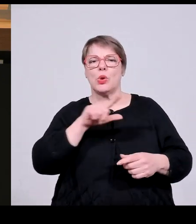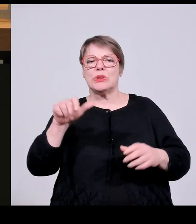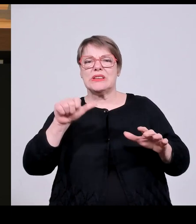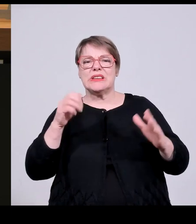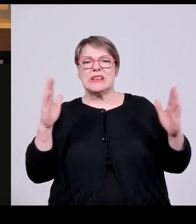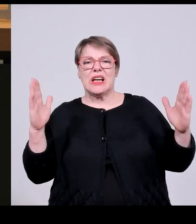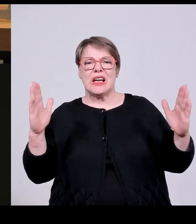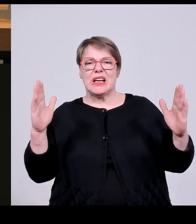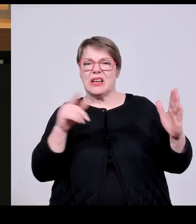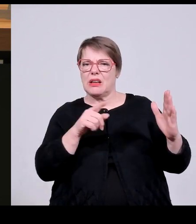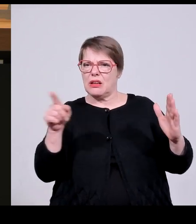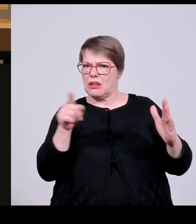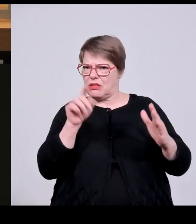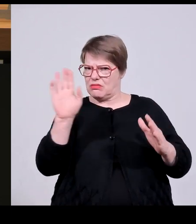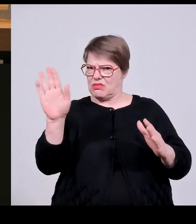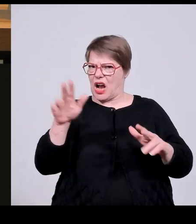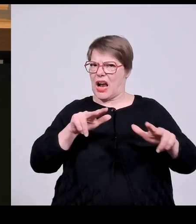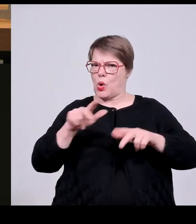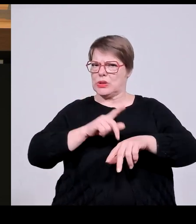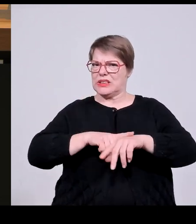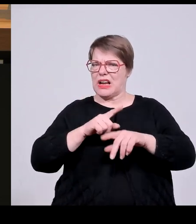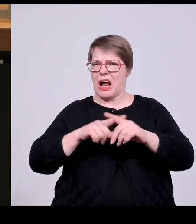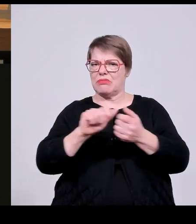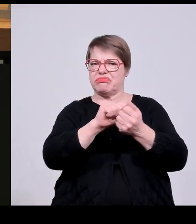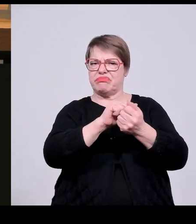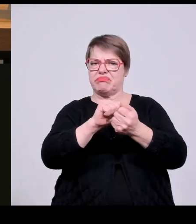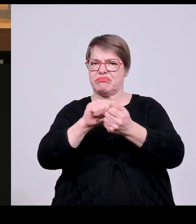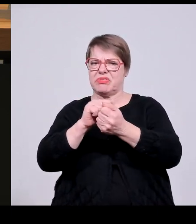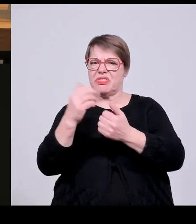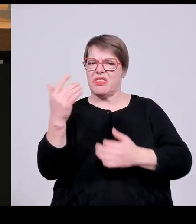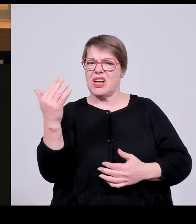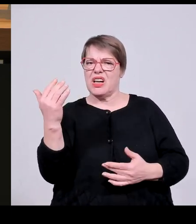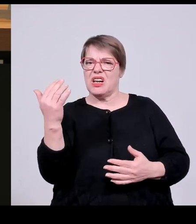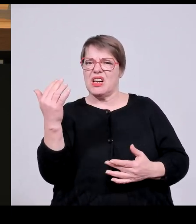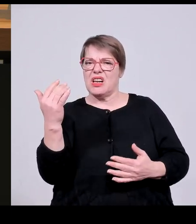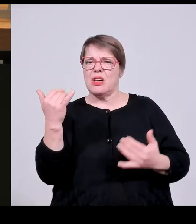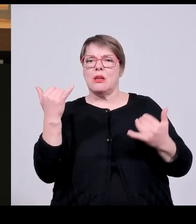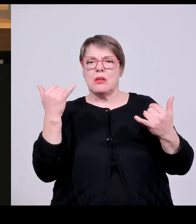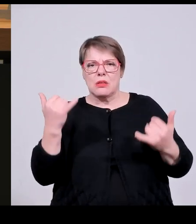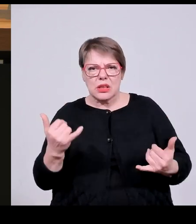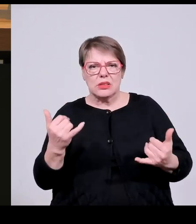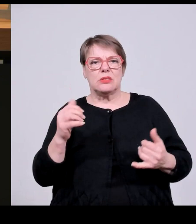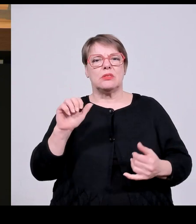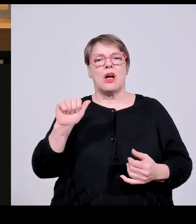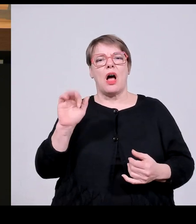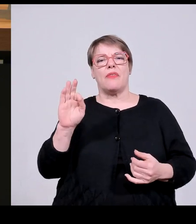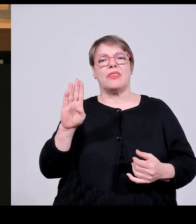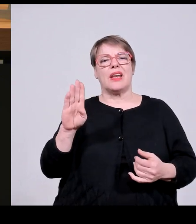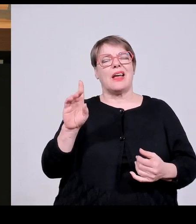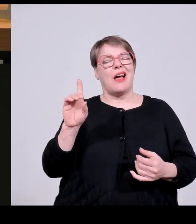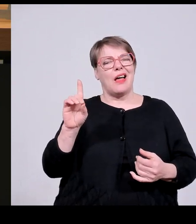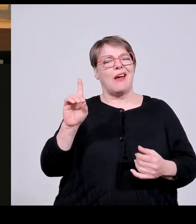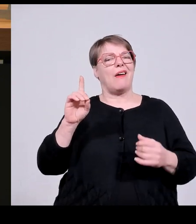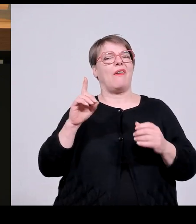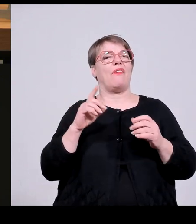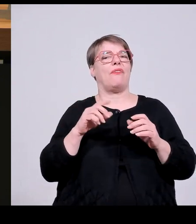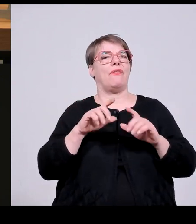sich am Tag nichts geändert. Es gilt weiterhin, dass es ein populistischer Antrag ist und , dass eine Sicherung der Kleingärten so, wie es im